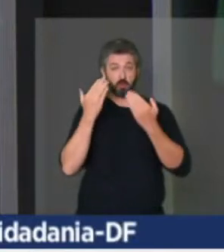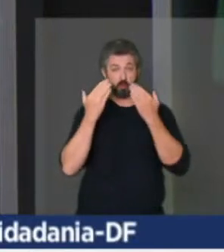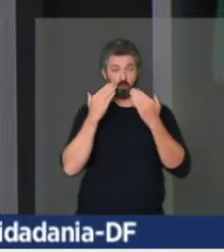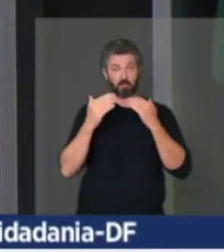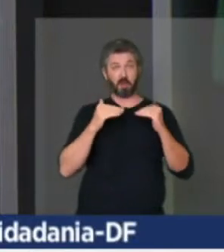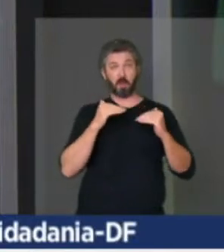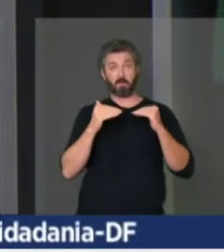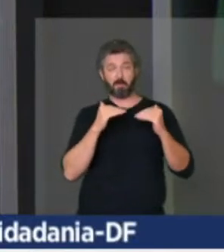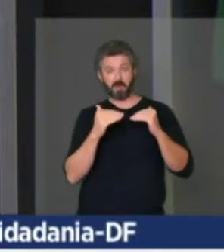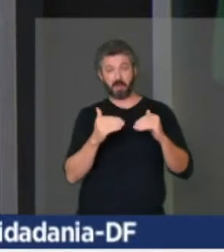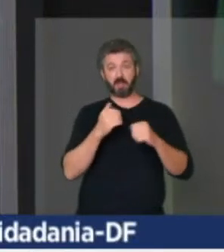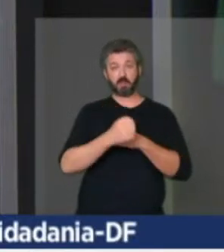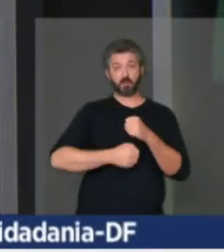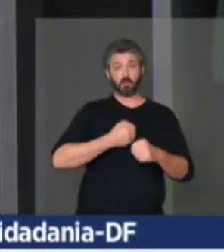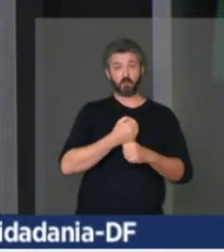POPULAÇÃO. EM GERAL, SEGUNDO